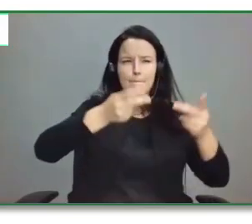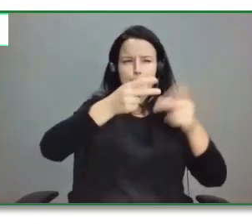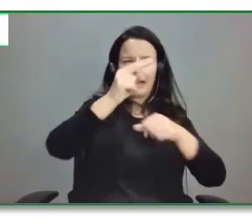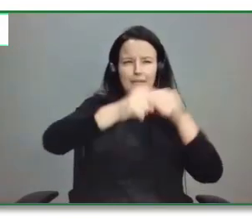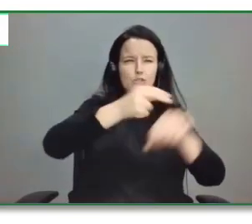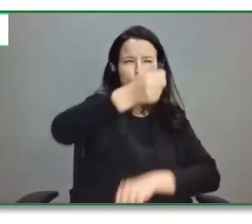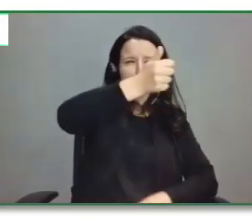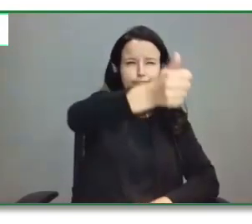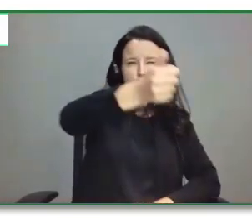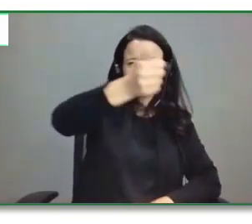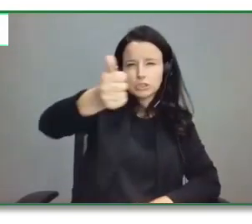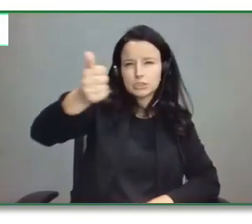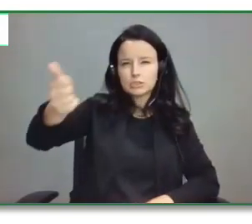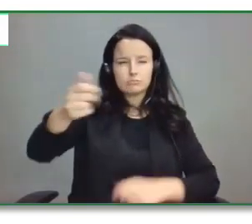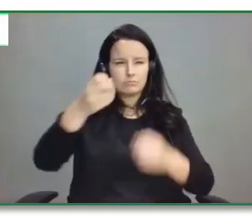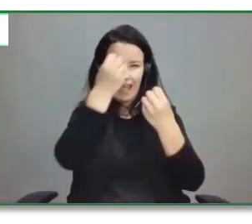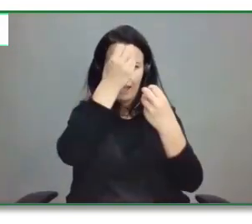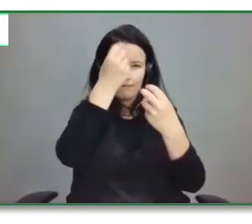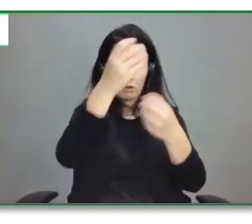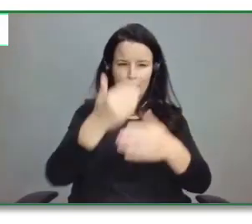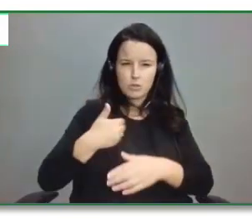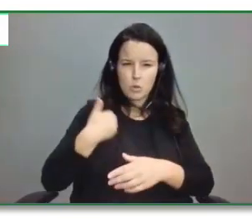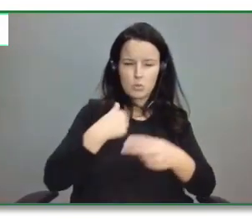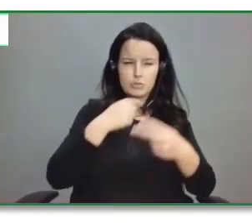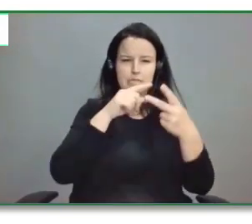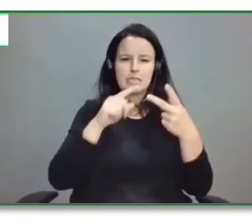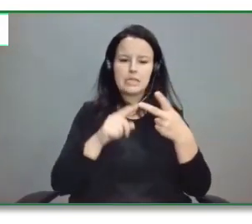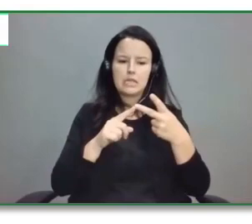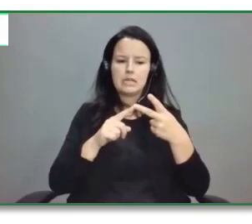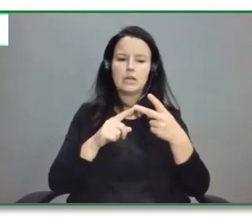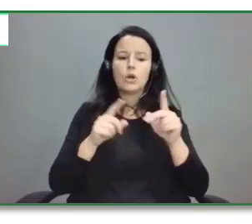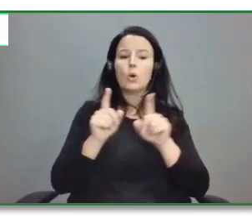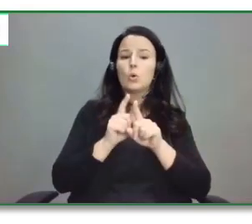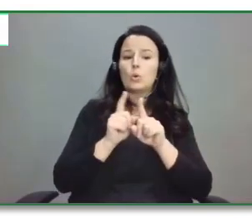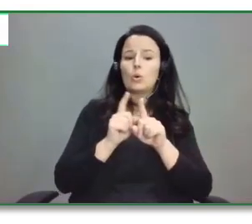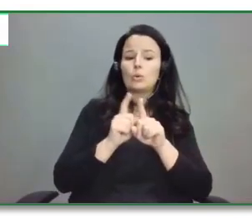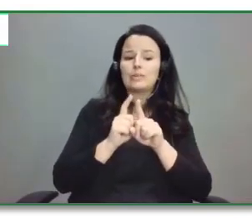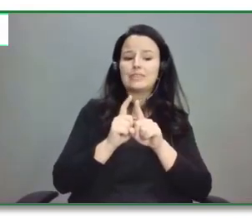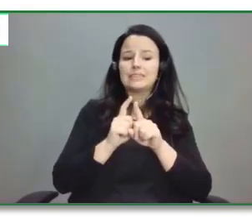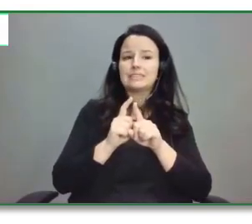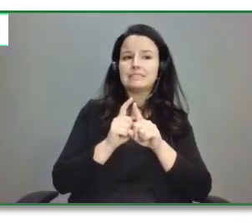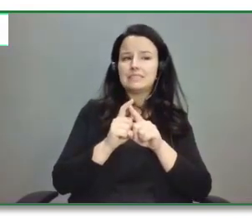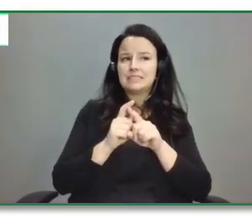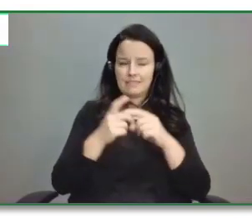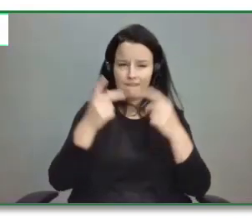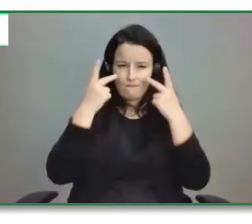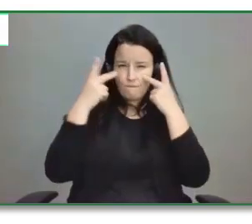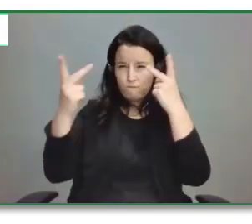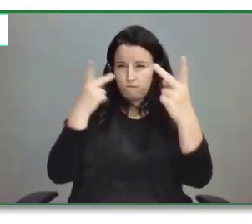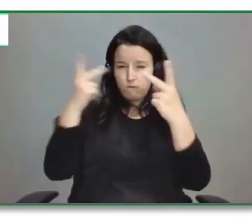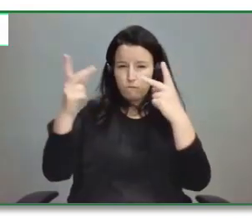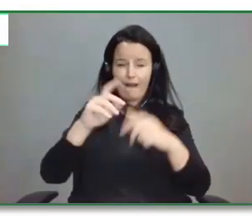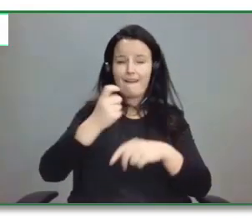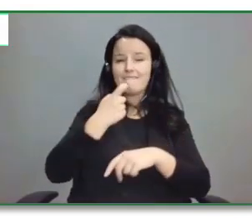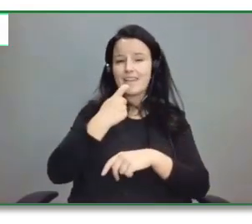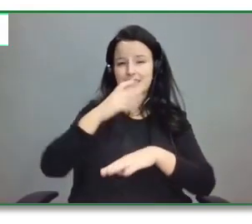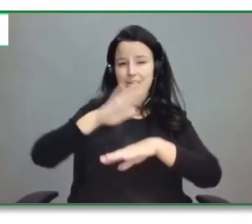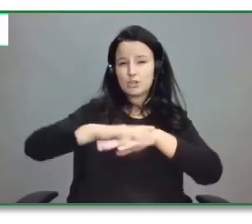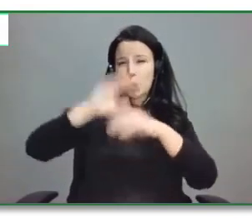utiles de ceci en tenant compte de sa visibilité dans les moteurs de recherche